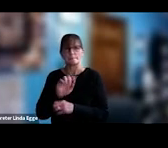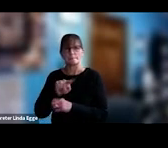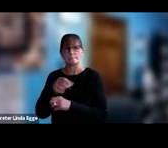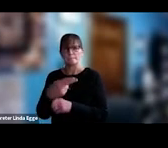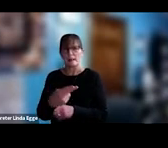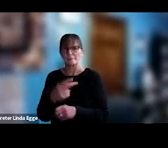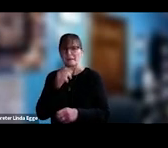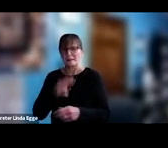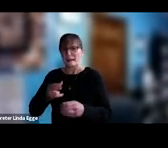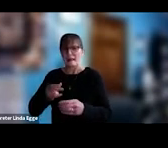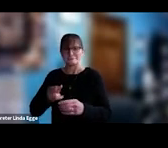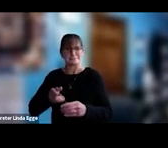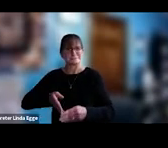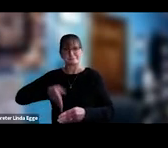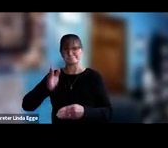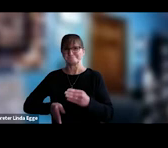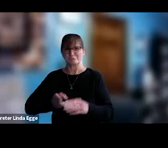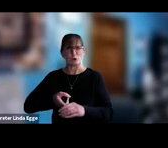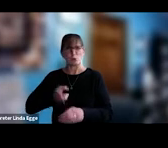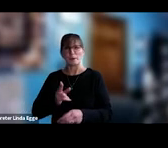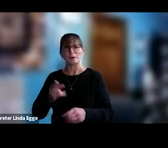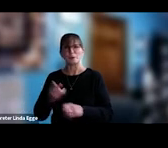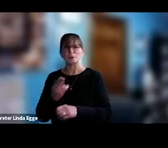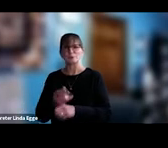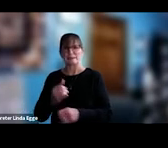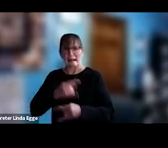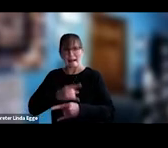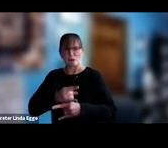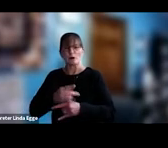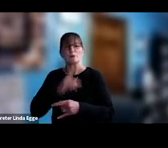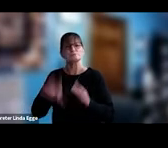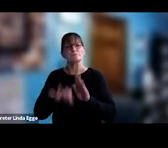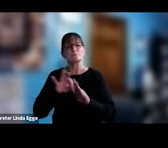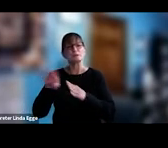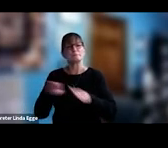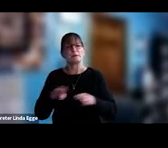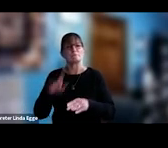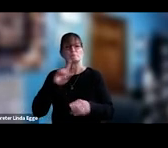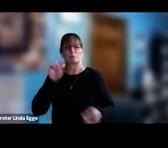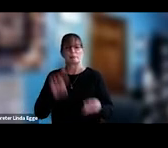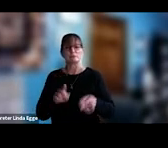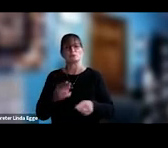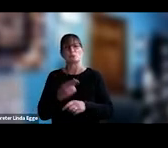lo que me parece muy interesante. Pero descubrió que sus comportamientos son menos graves cuando consume alcohol que metanfetamina...